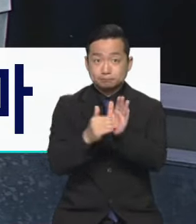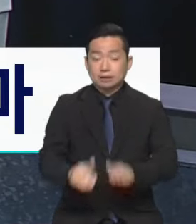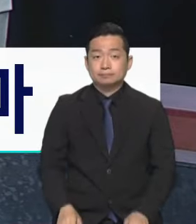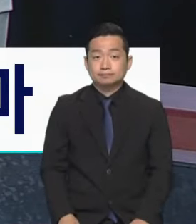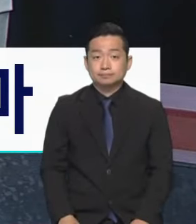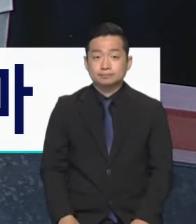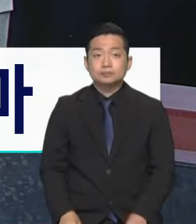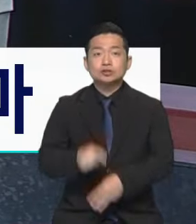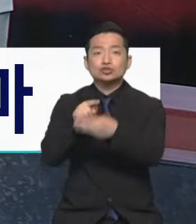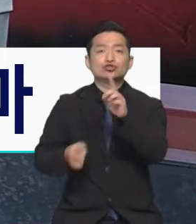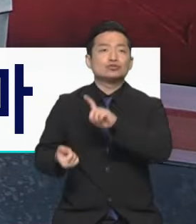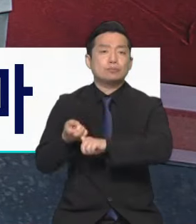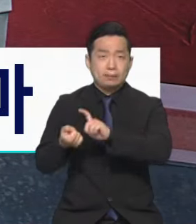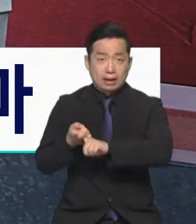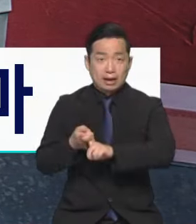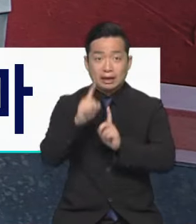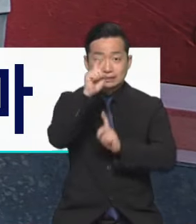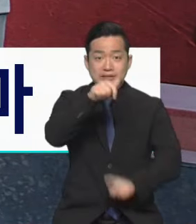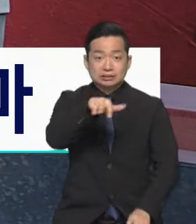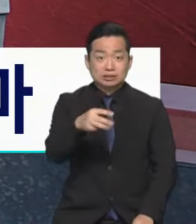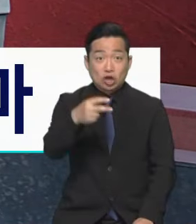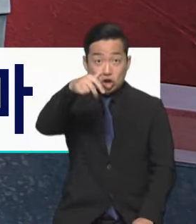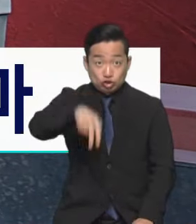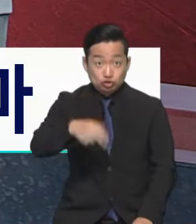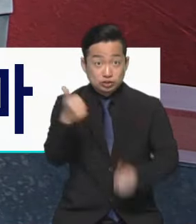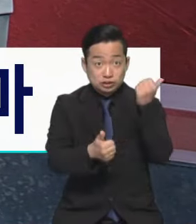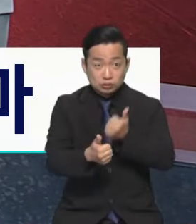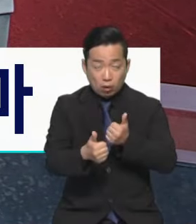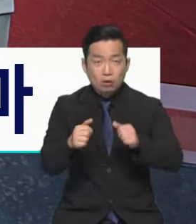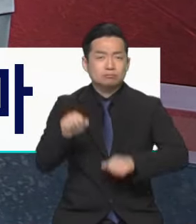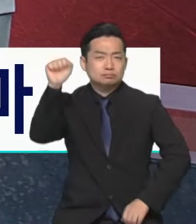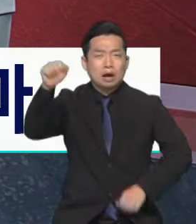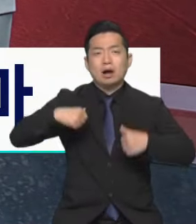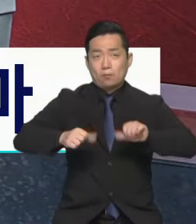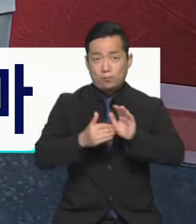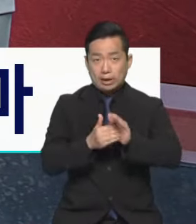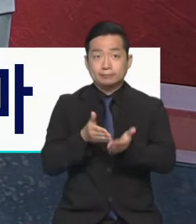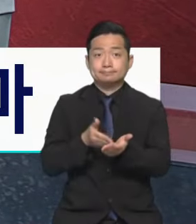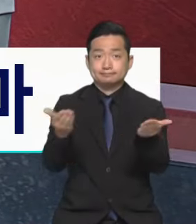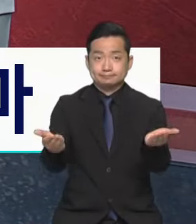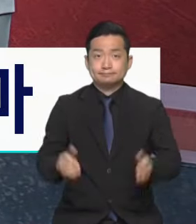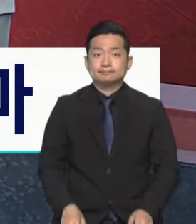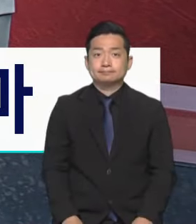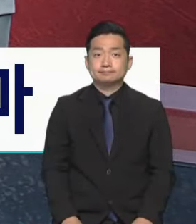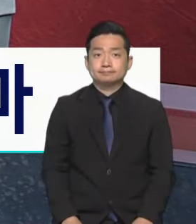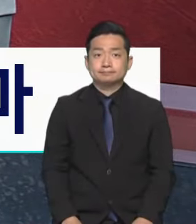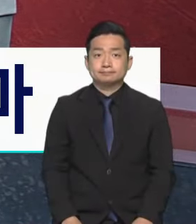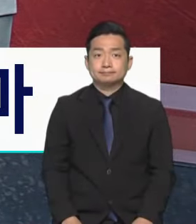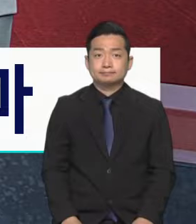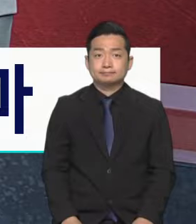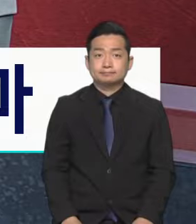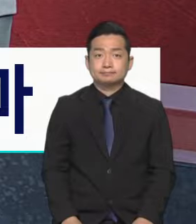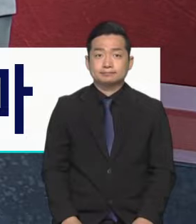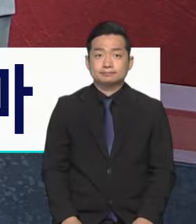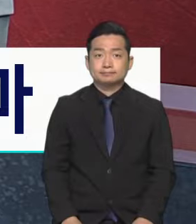던졌습니다. 친윤 핵심으로 불리는 이철규 의원은 출마하지 않았습니다. 김기태 기자가 전하겠습니다.